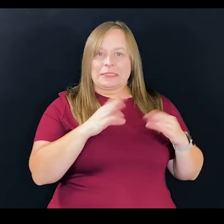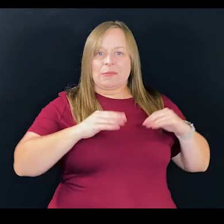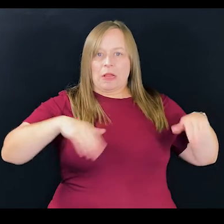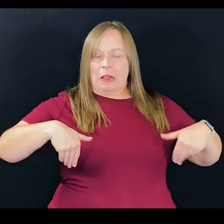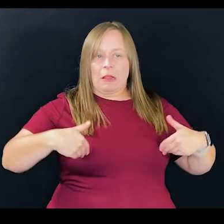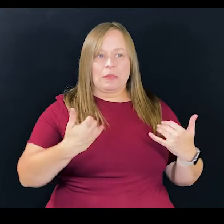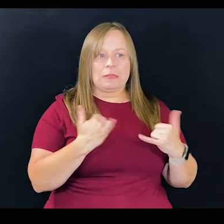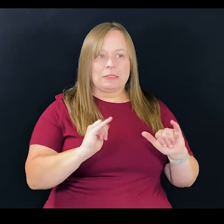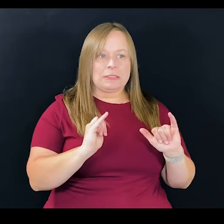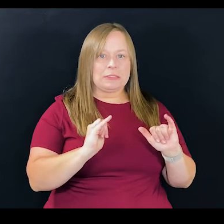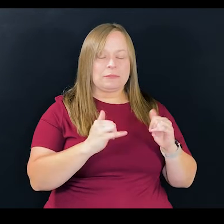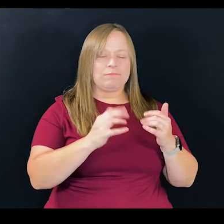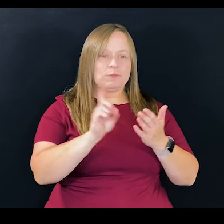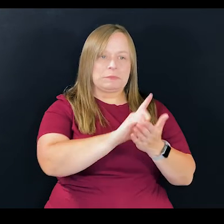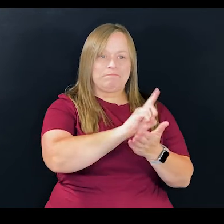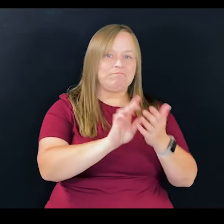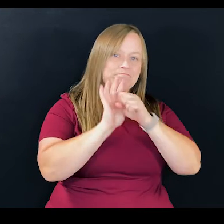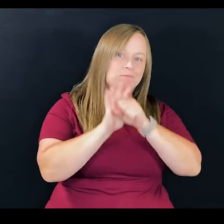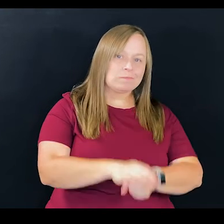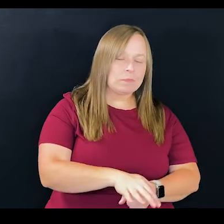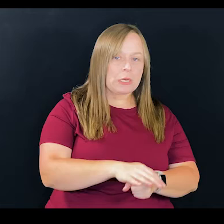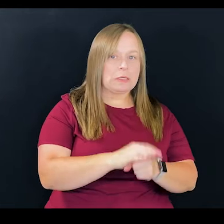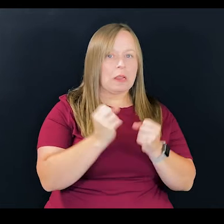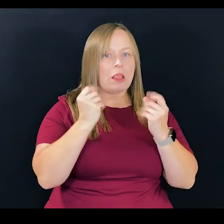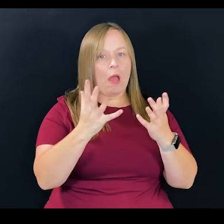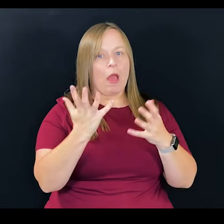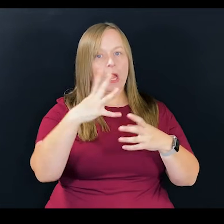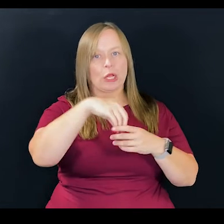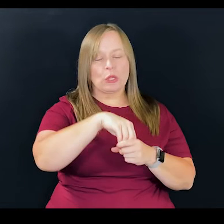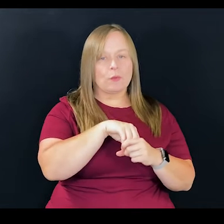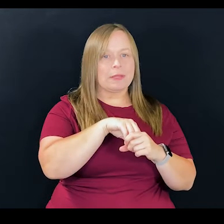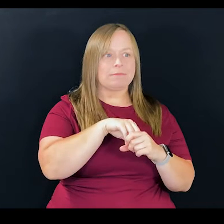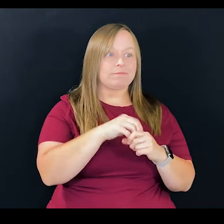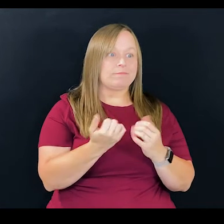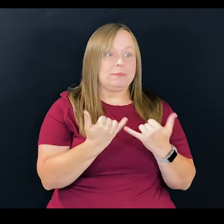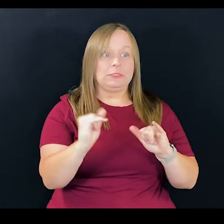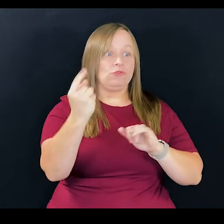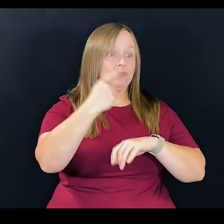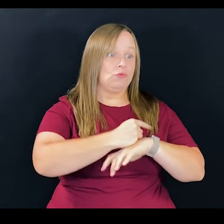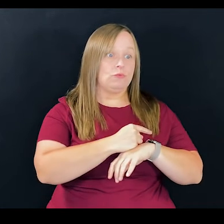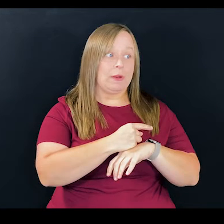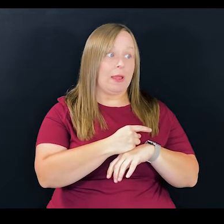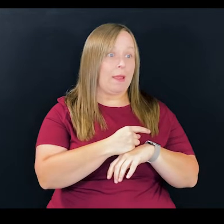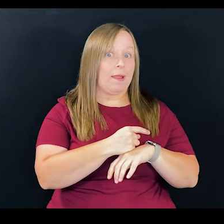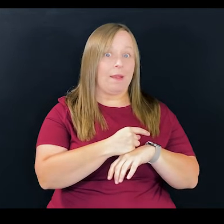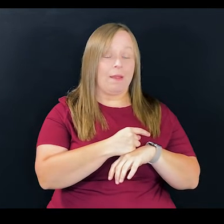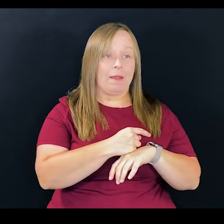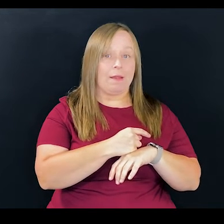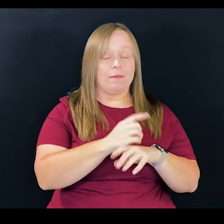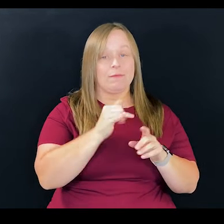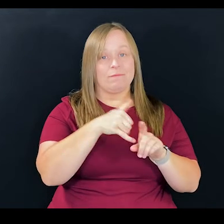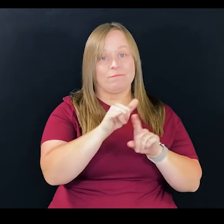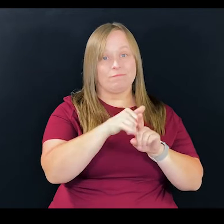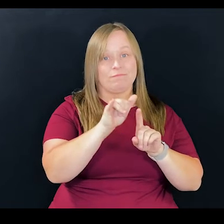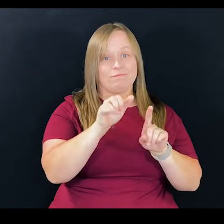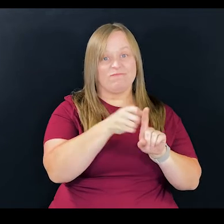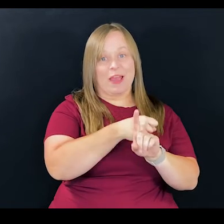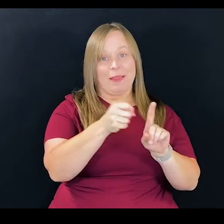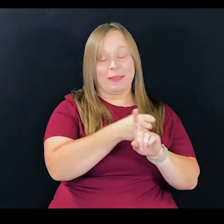no han sido aceptados, y ellos sufren mucha discriminación, incluso hasta hoy, y mucha violencia igual.